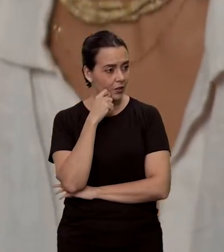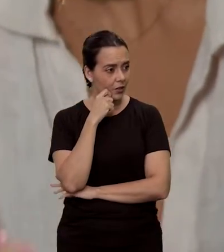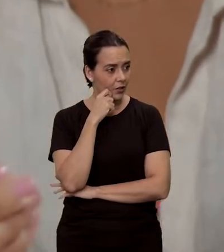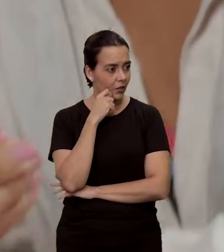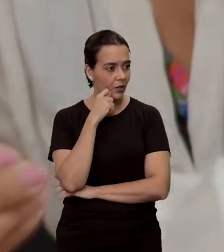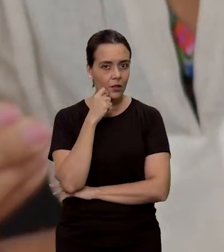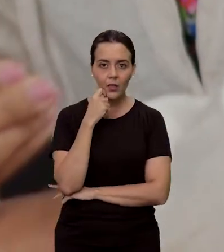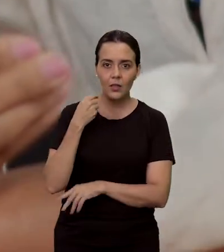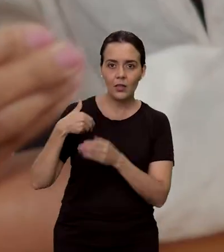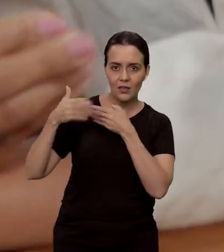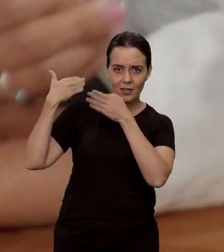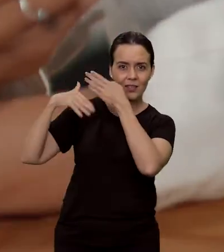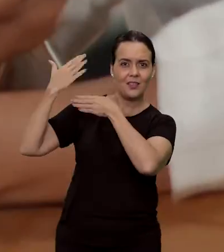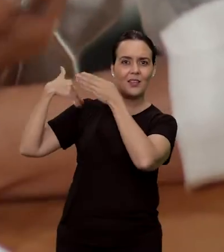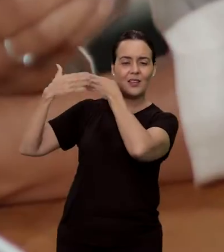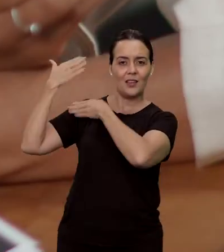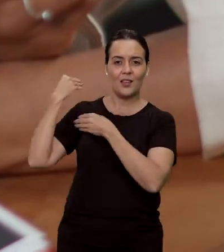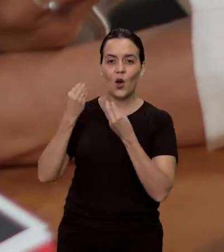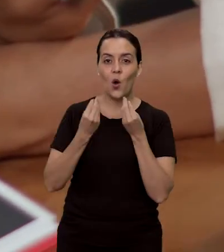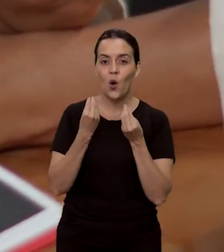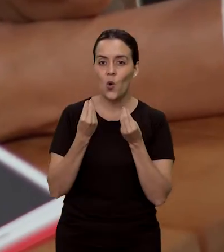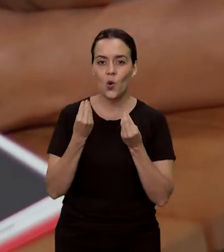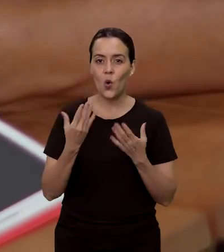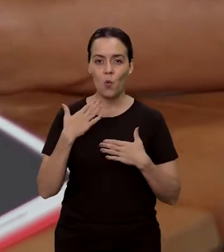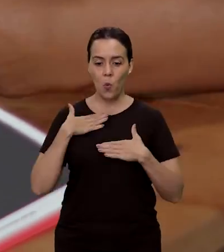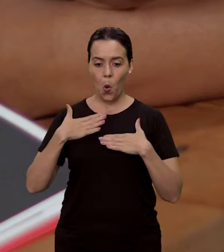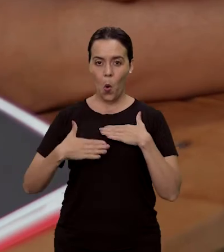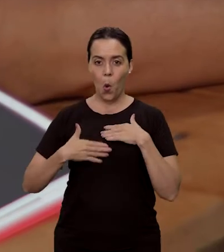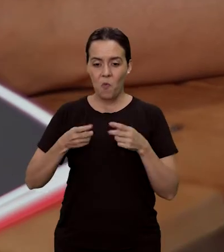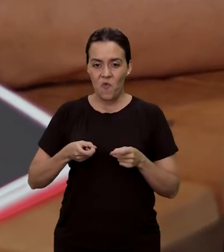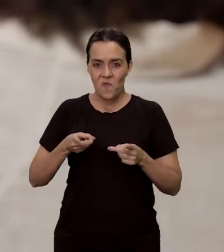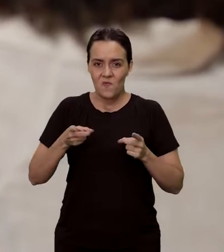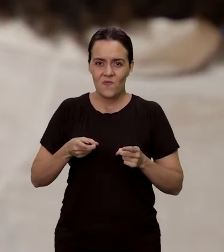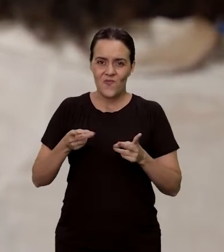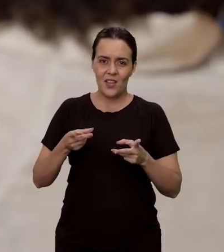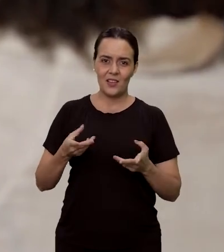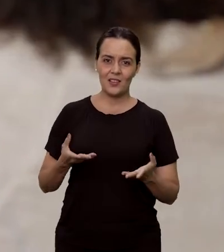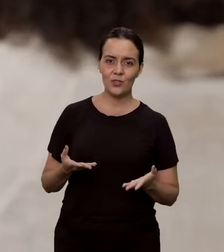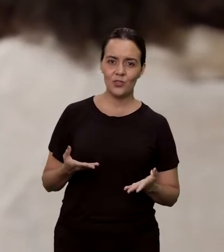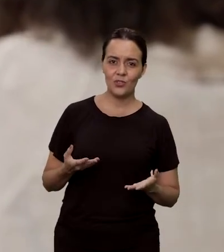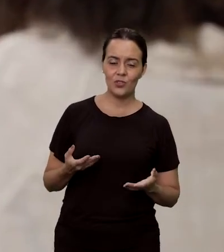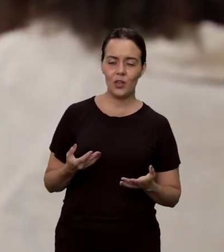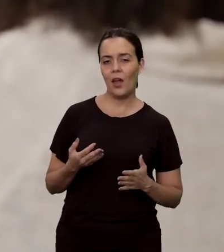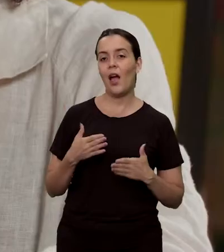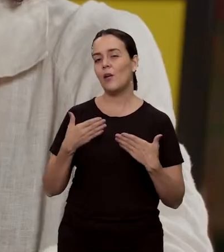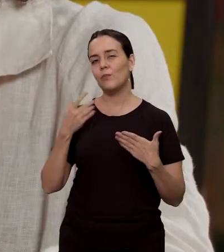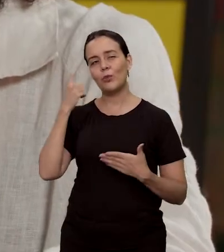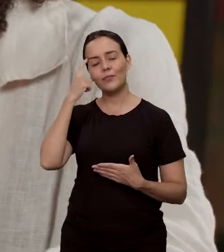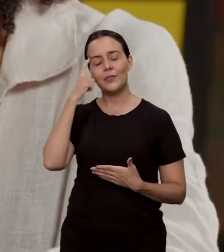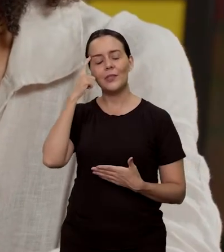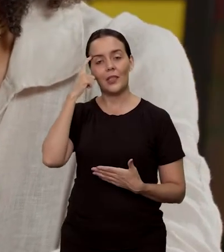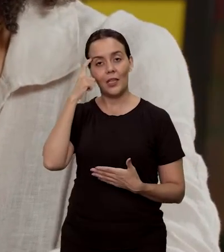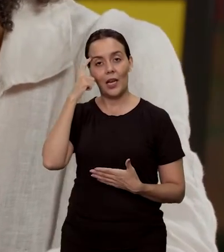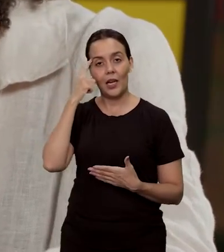como isso aconteceu? Como esses corpos foram objetificados? E aí você pode criar uma linha